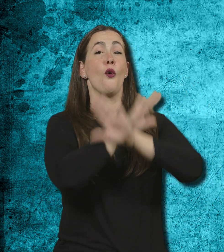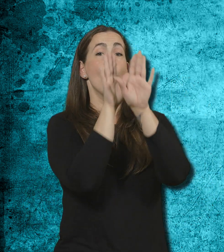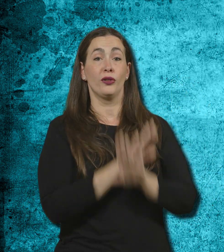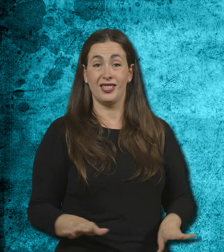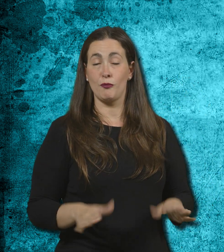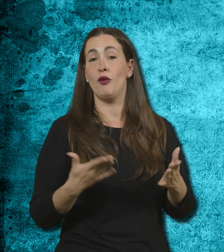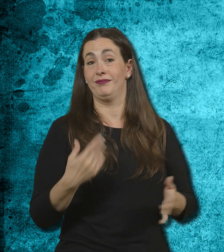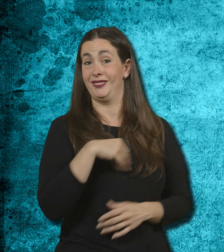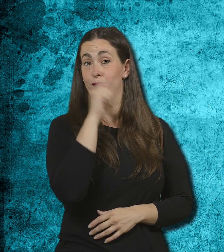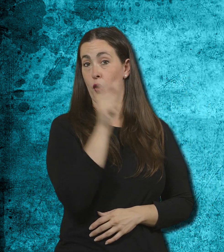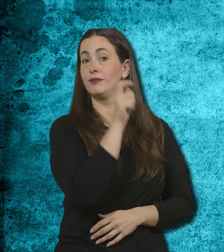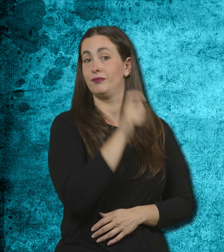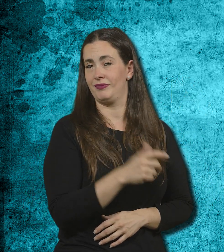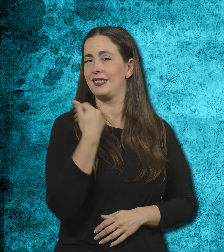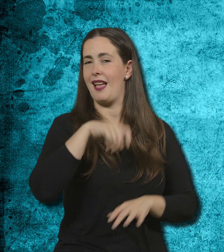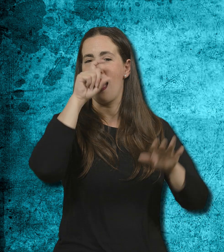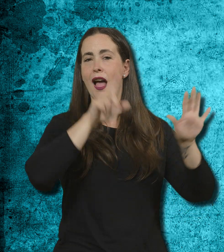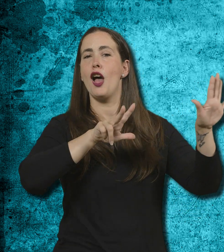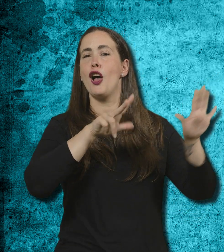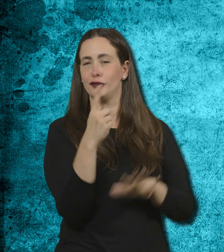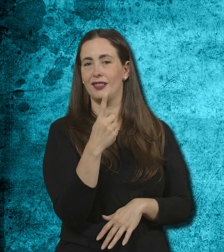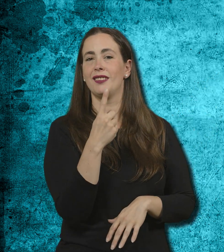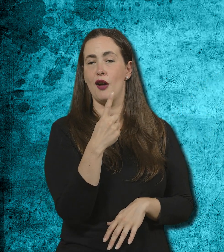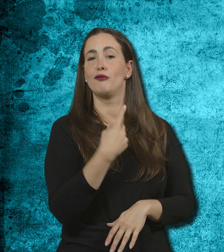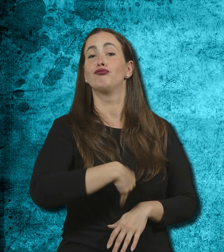Finalment, Marcos Anavi, als seus 81 anys d'edat,